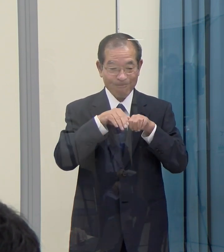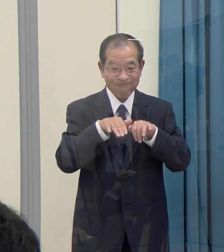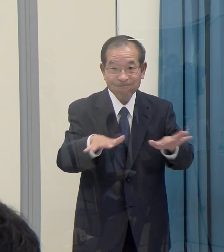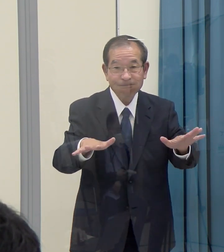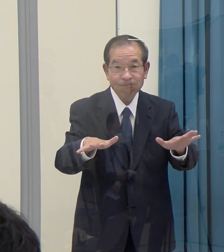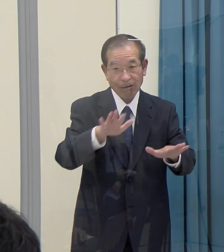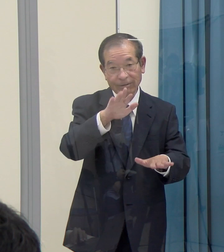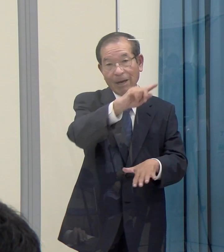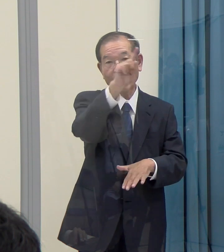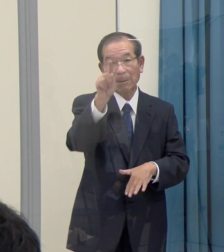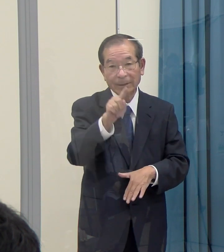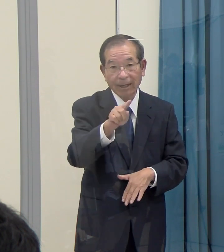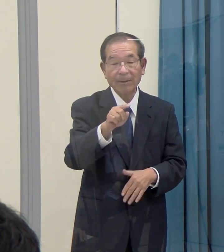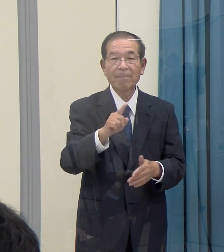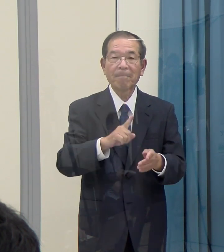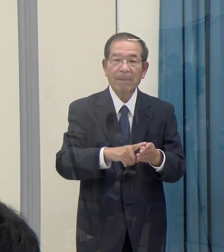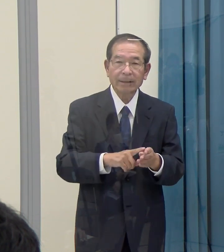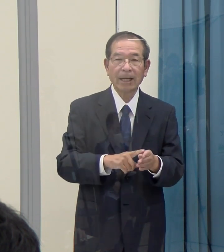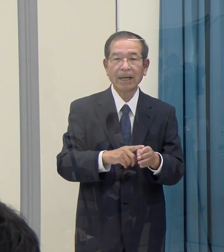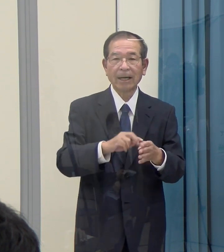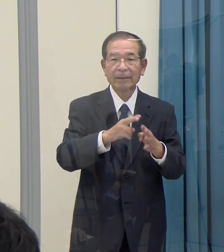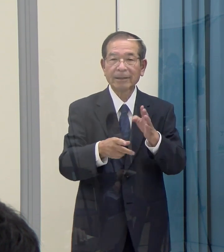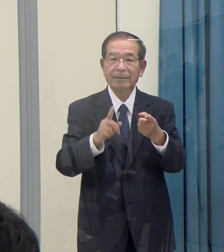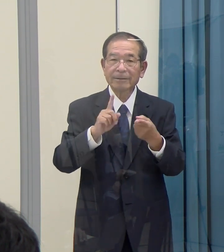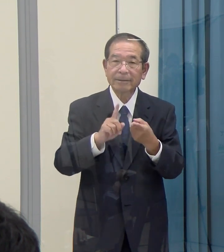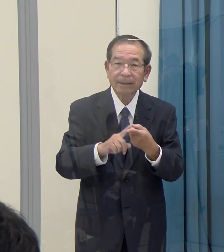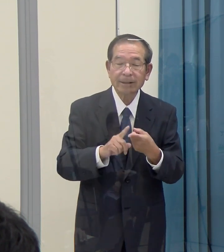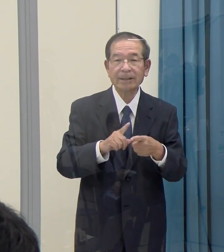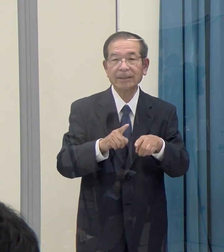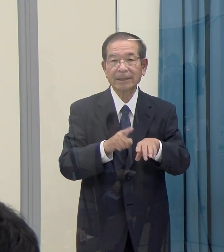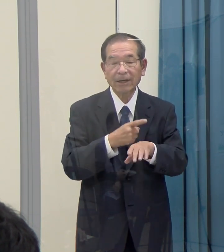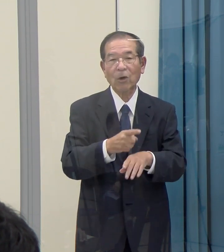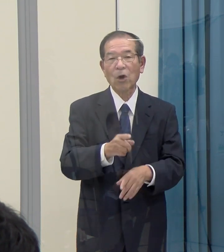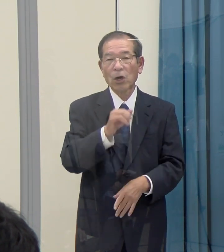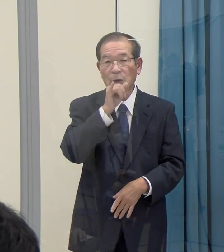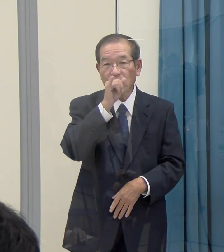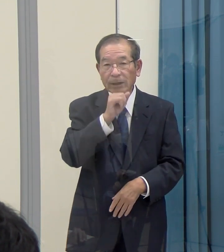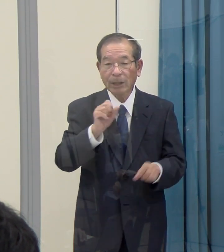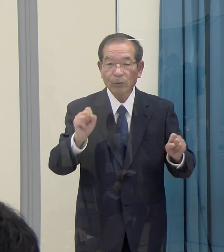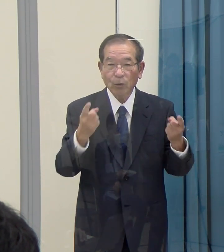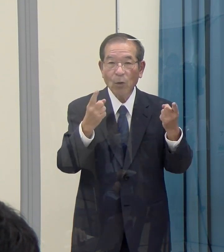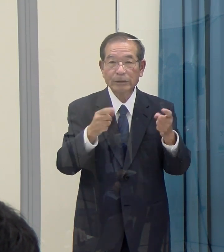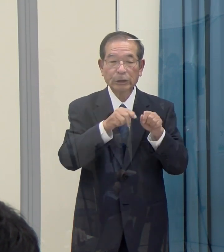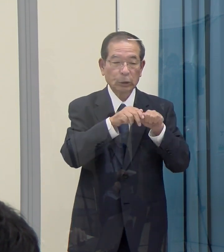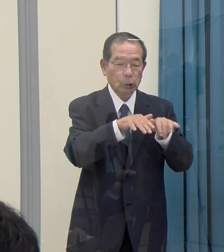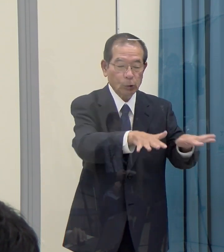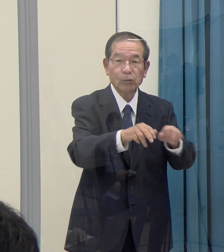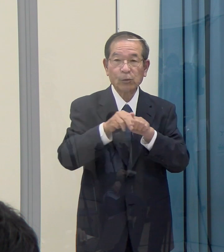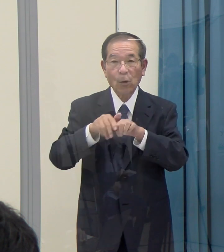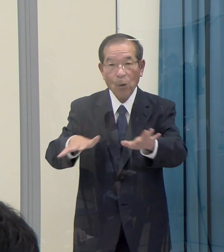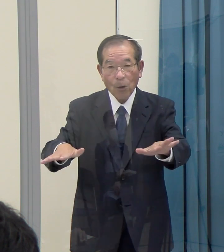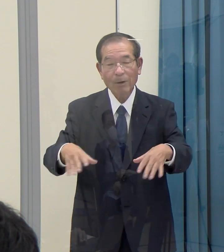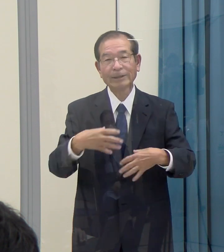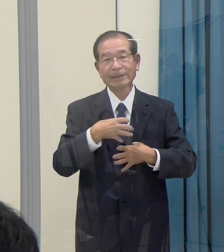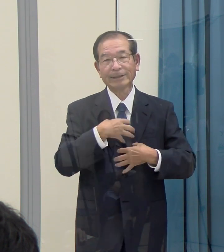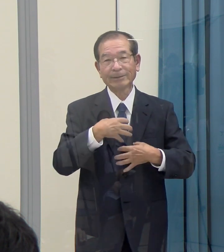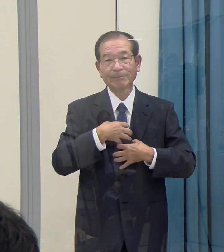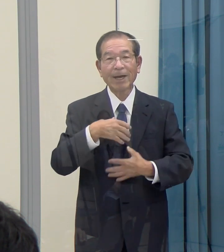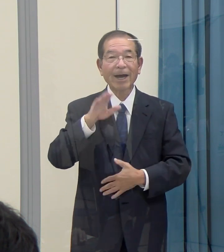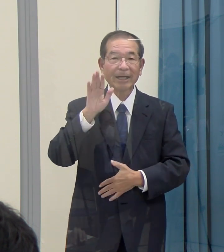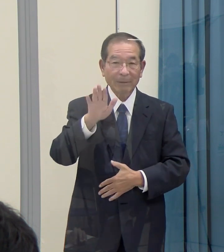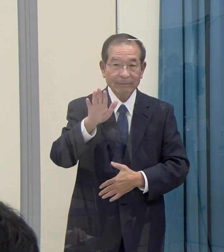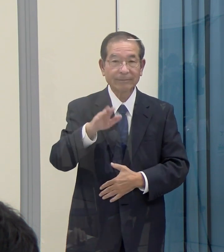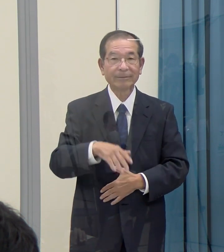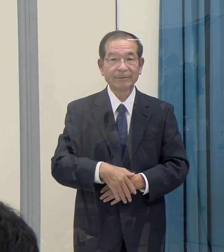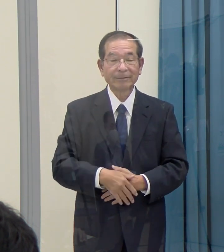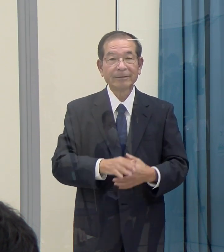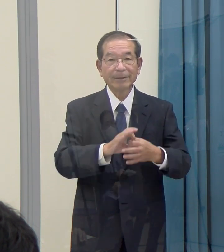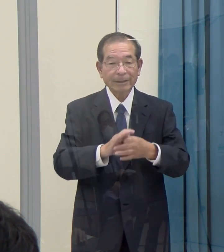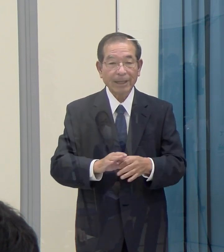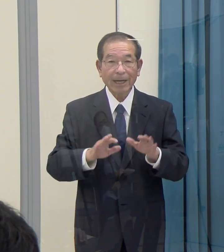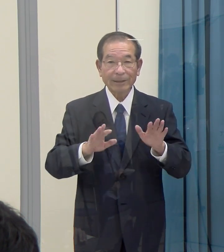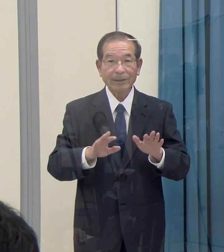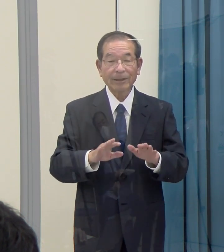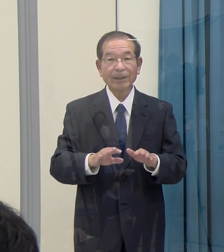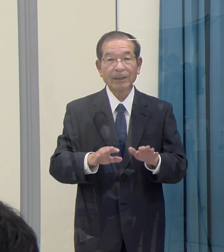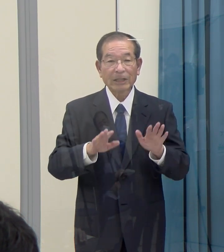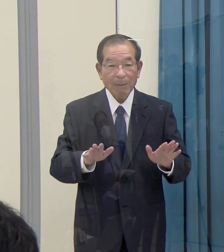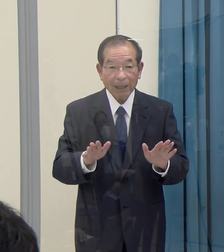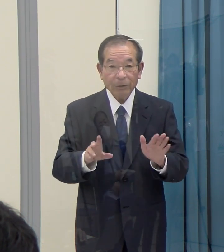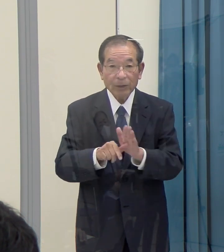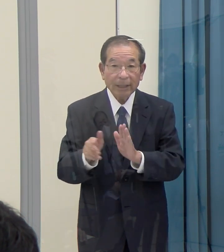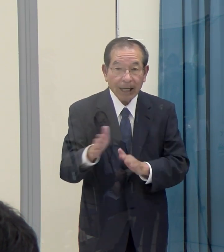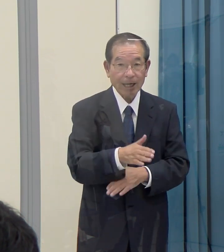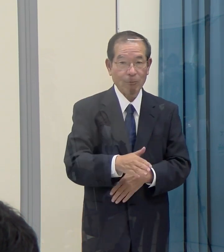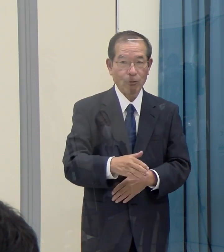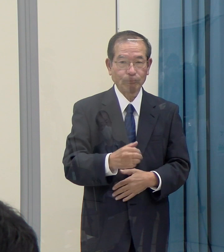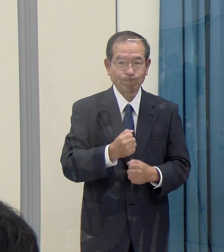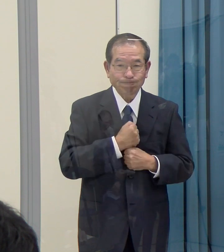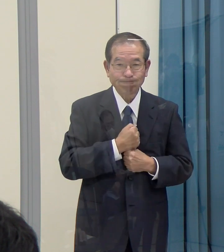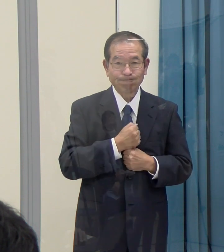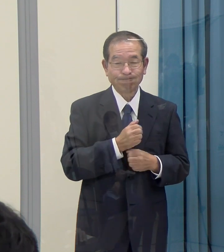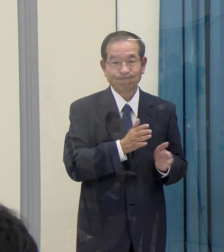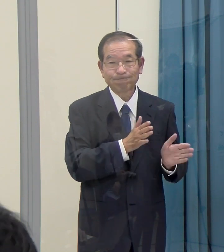また、季節性インフルエンザとの同時流行の可能性も懸念されています。こういう事態には、今のうちからしっかり備えていかなければいけないと思います。